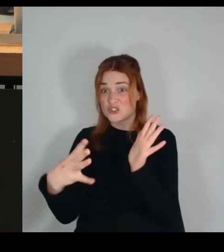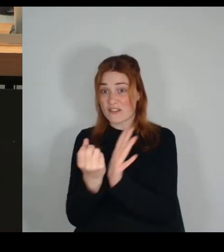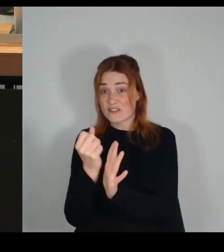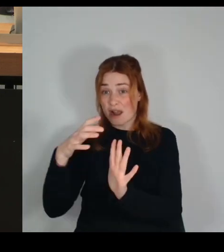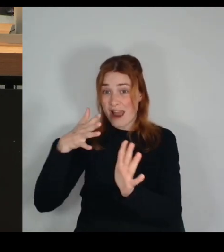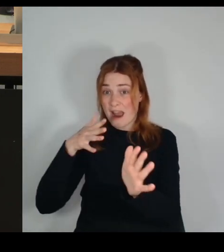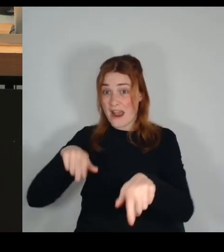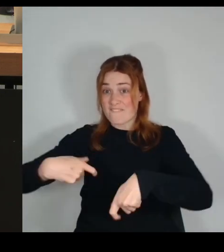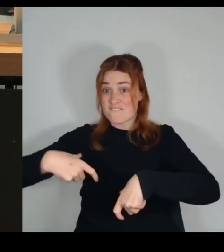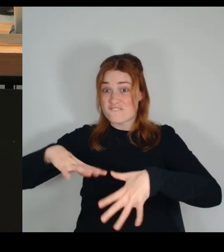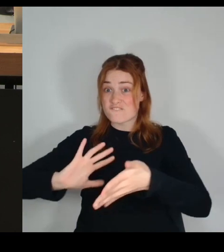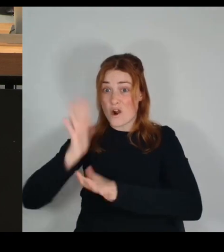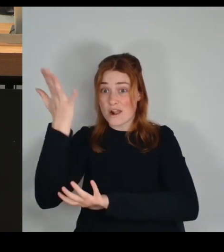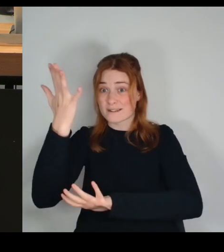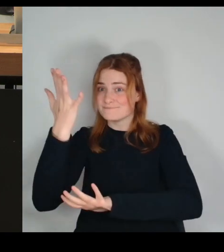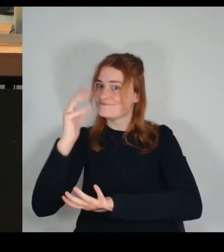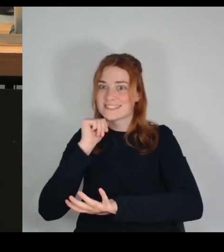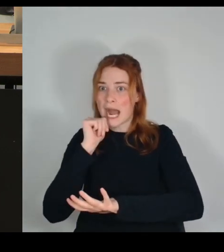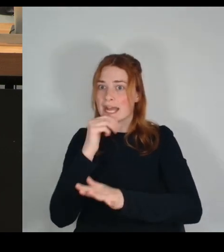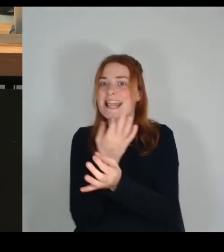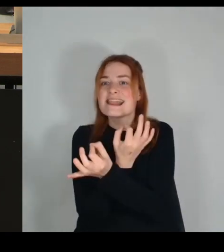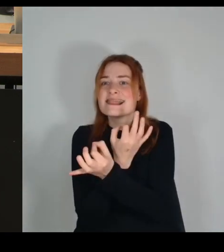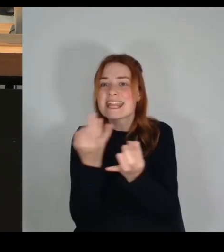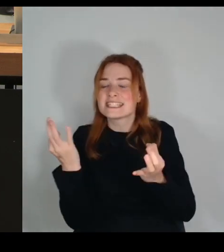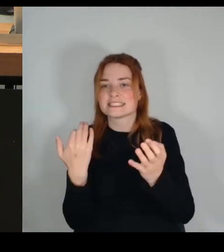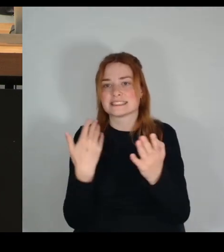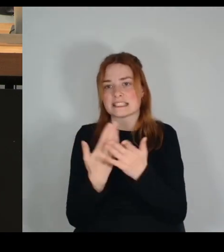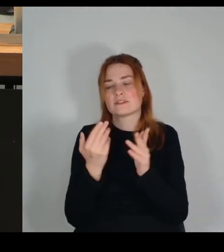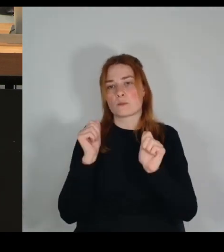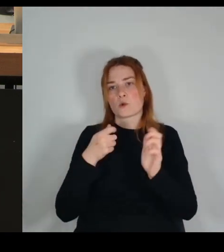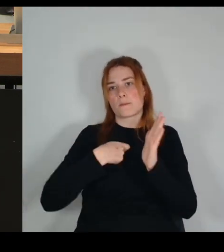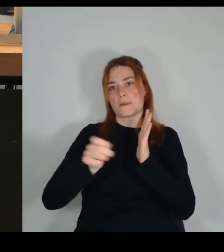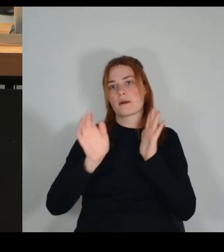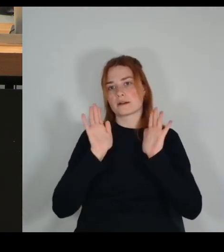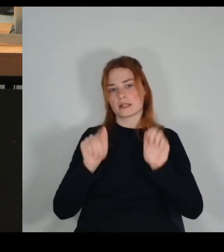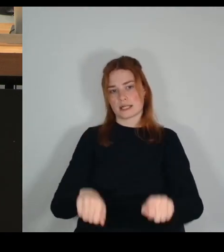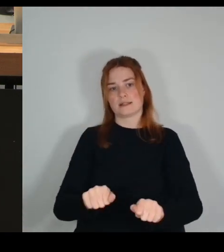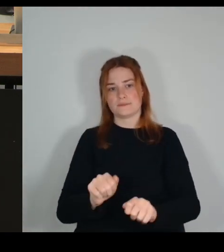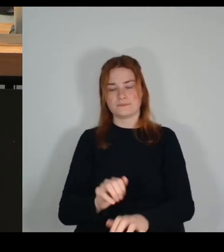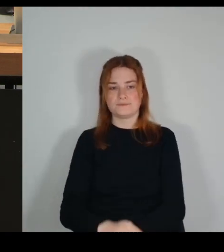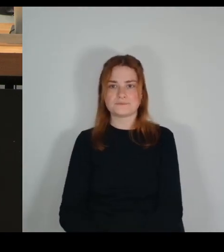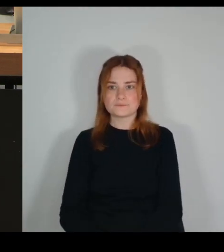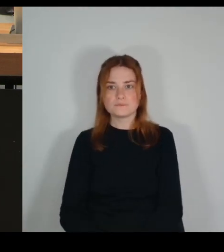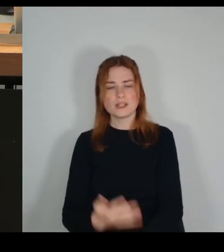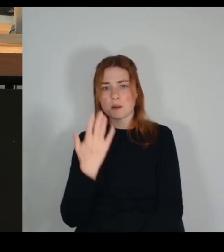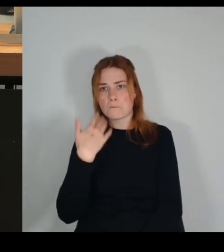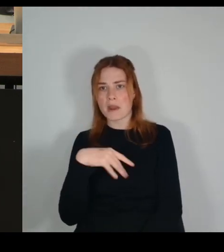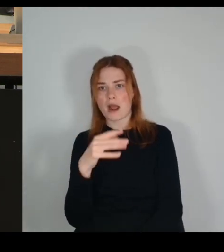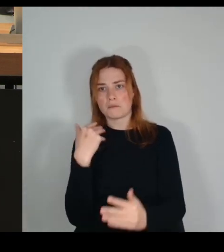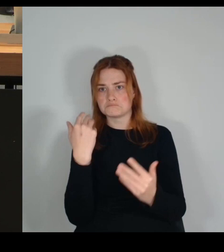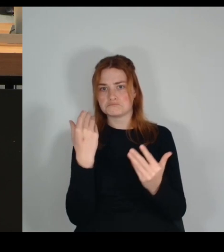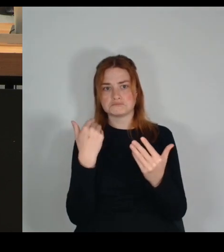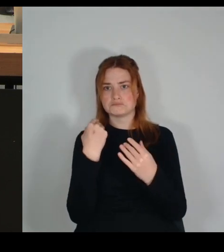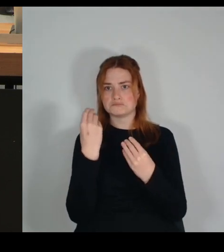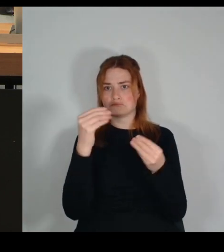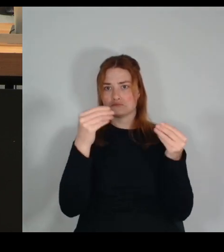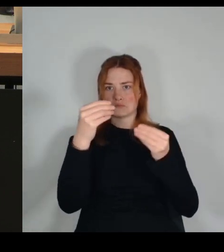Ich glaube, viel mehr muss man dazu nicht sagen. Und zweitens Die Diskussion hatten wir damals auch schon, die wir auch